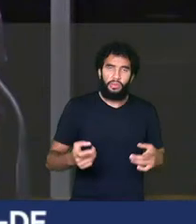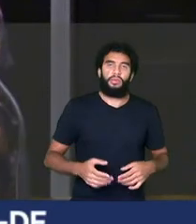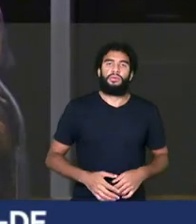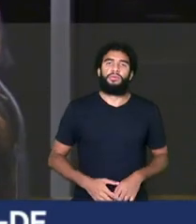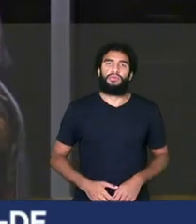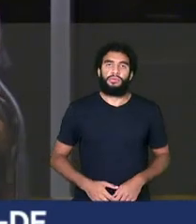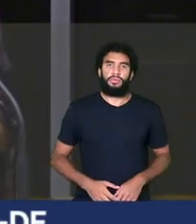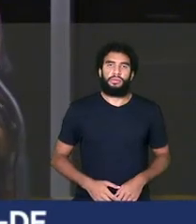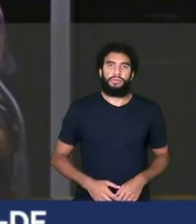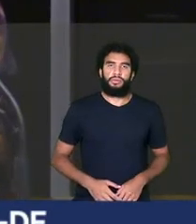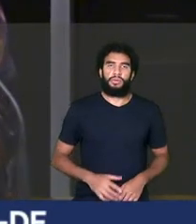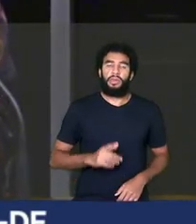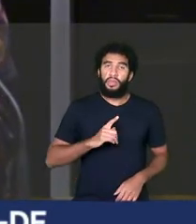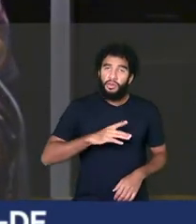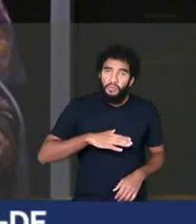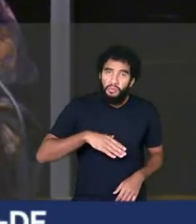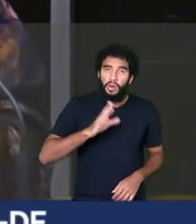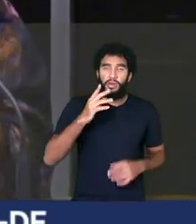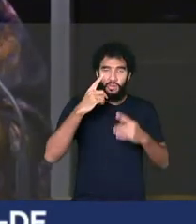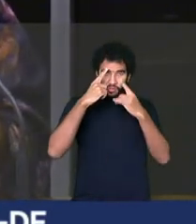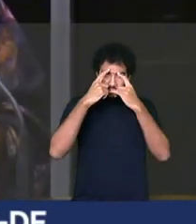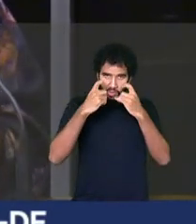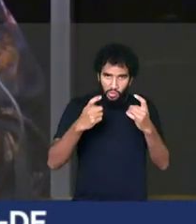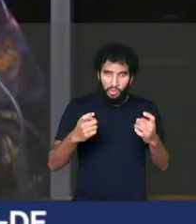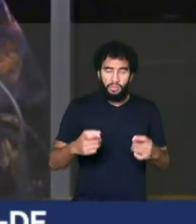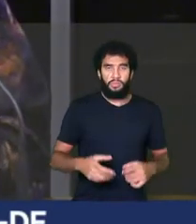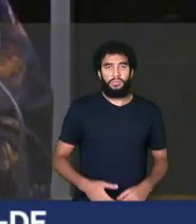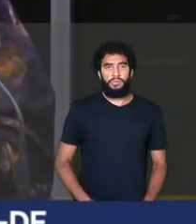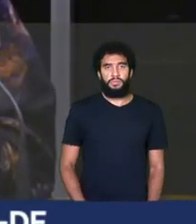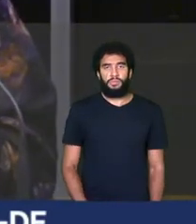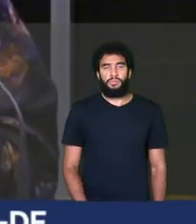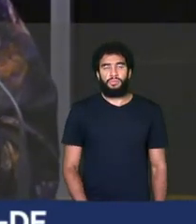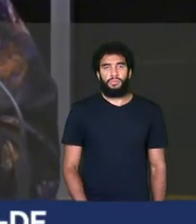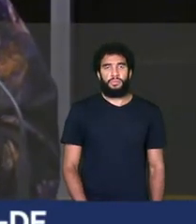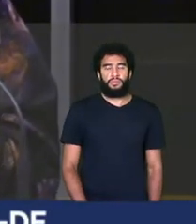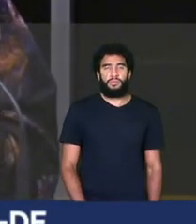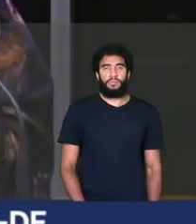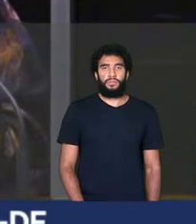ESTABELECEU JOGOS AUMENTOU A PRÓPRIA VIOLÊNCIA, AUMENTOU